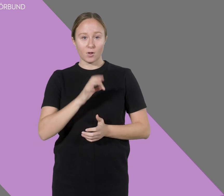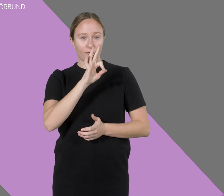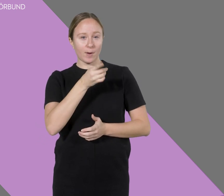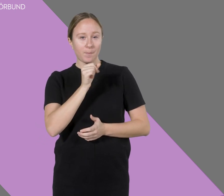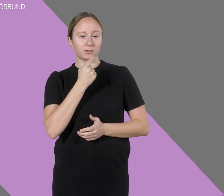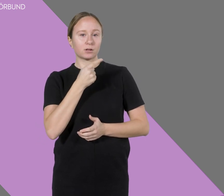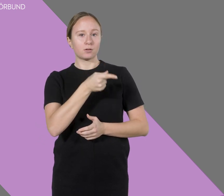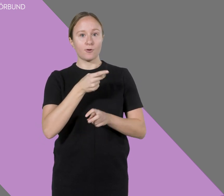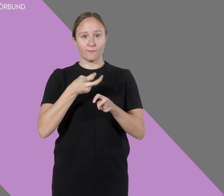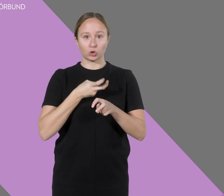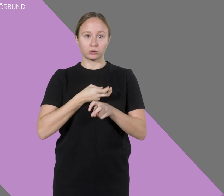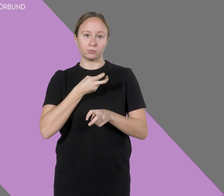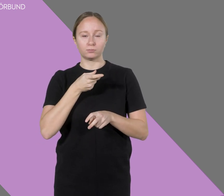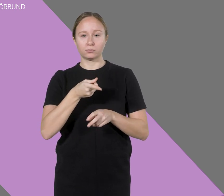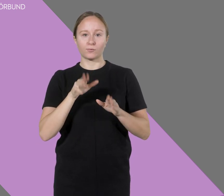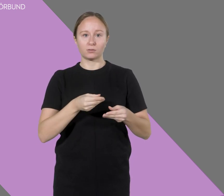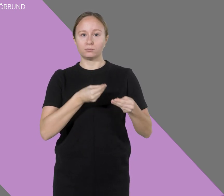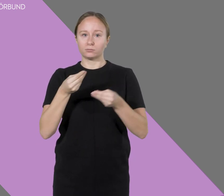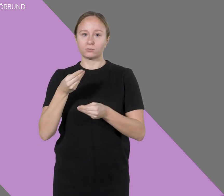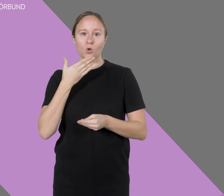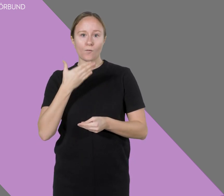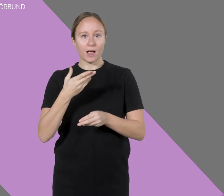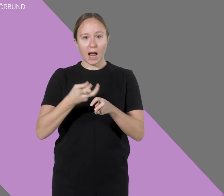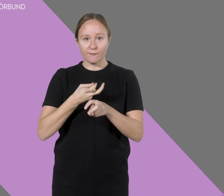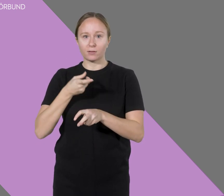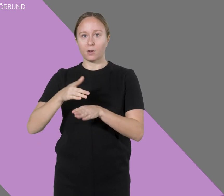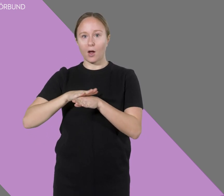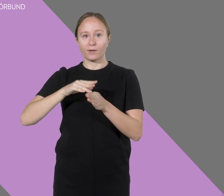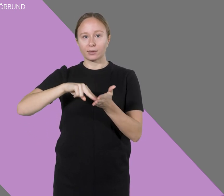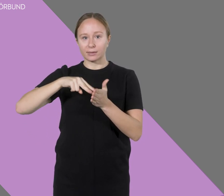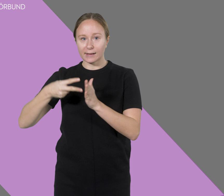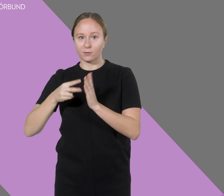Enligt FPA gav försöket goda erfarenheter av den använda tekniken, -